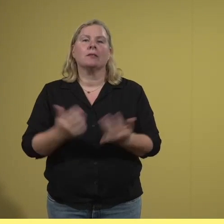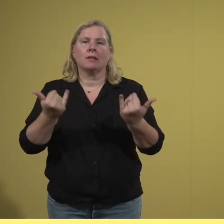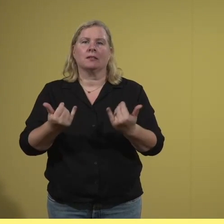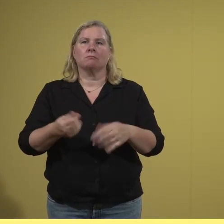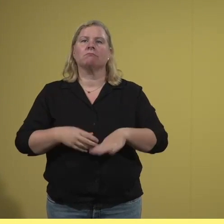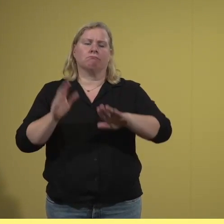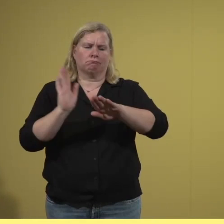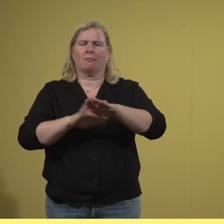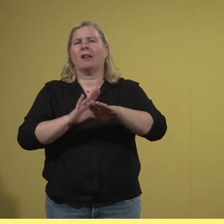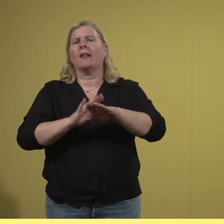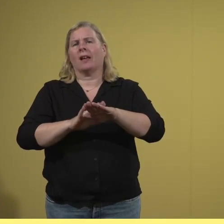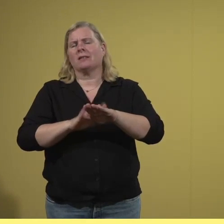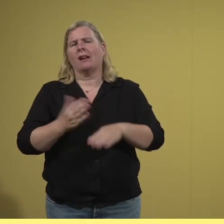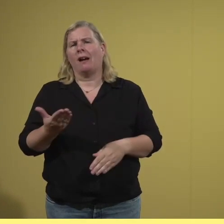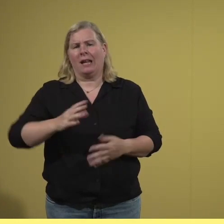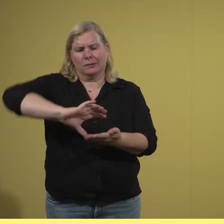jetzt einfach in unsere Patschehändchen nehmen würde,